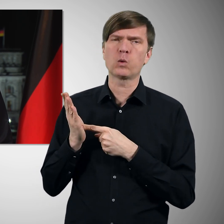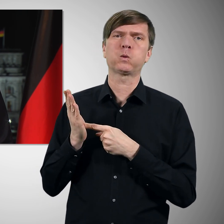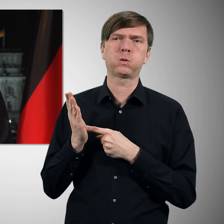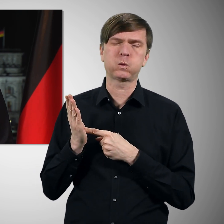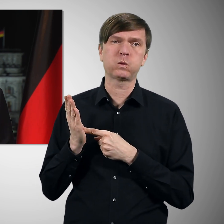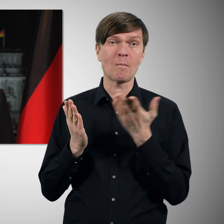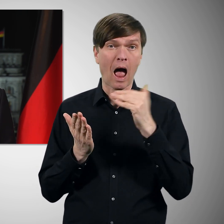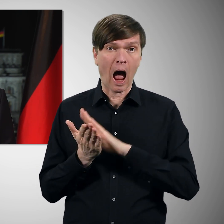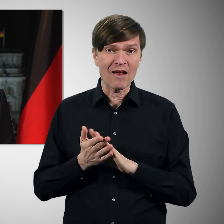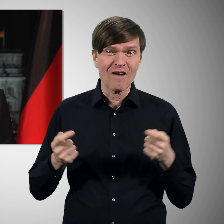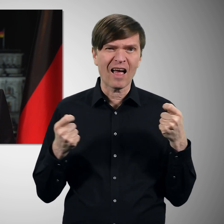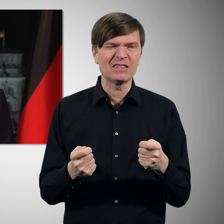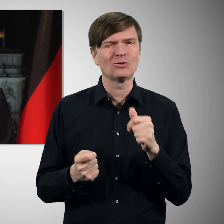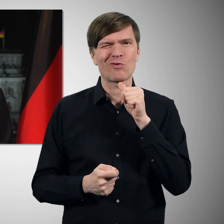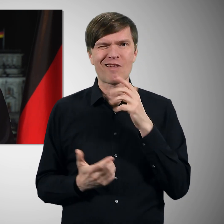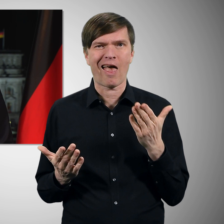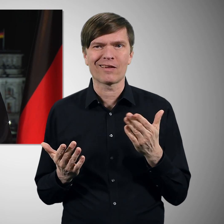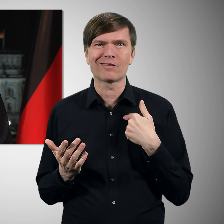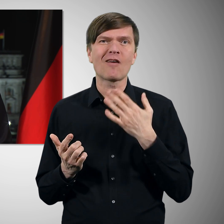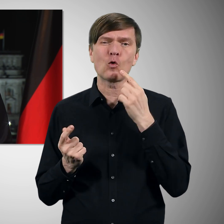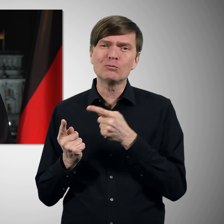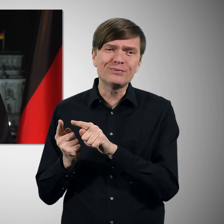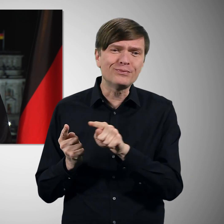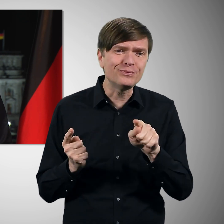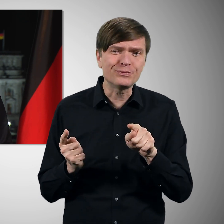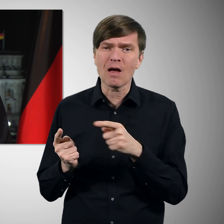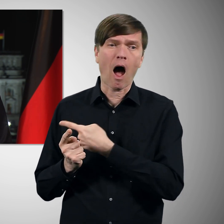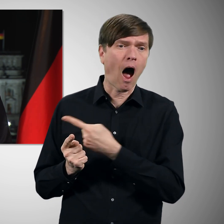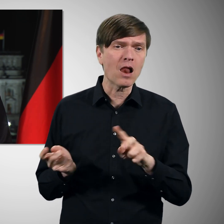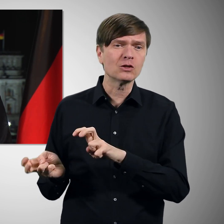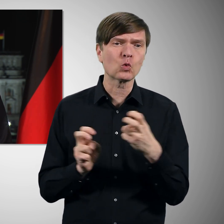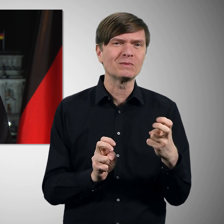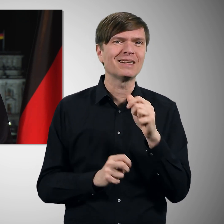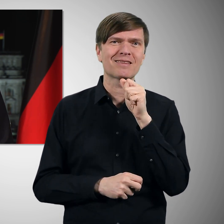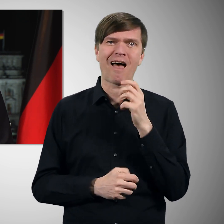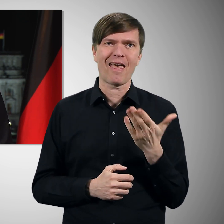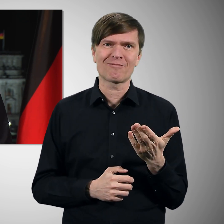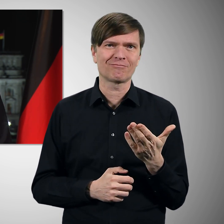Nicht alle Vorhaben, die wir in den Blick genommen hatten, werden wir umsetzen können. Aber wahr ist zugleich: